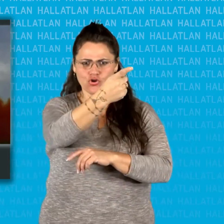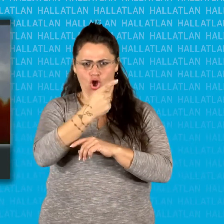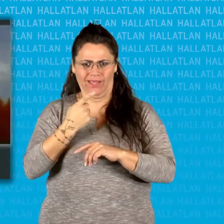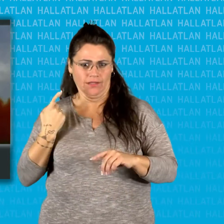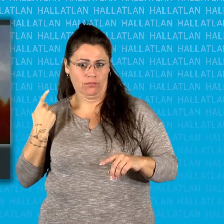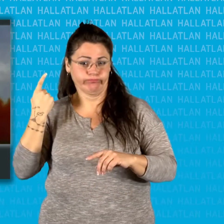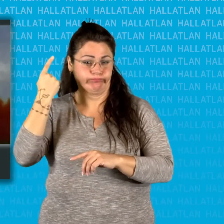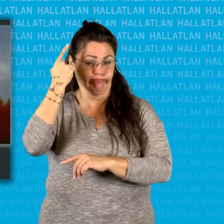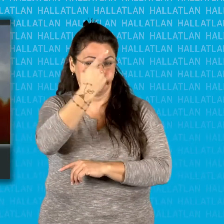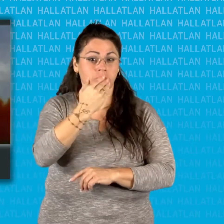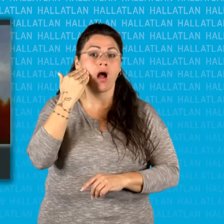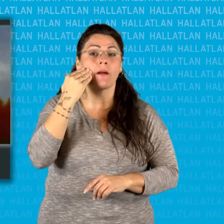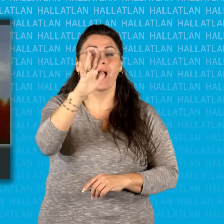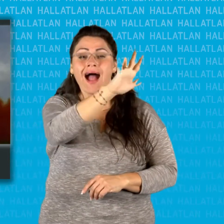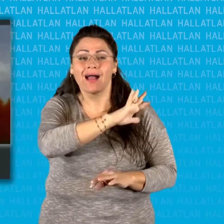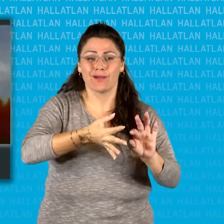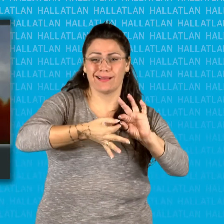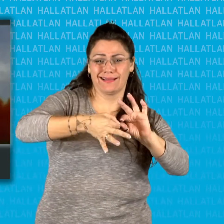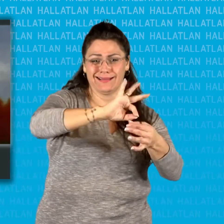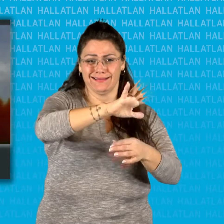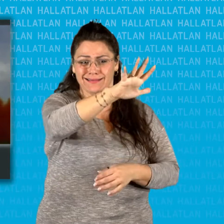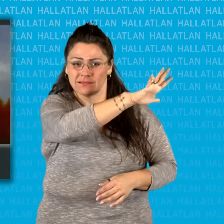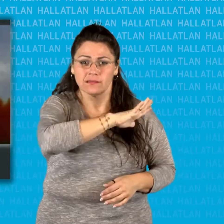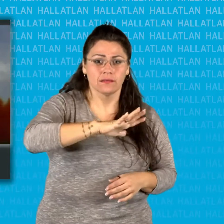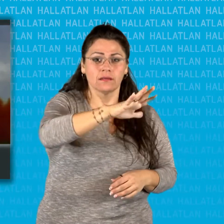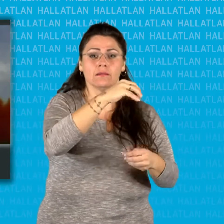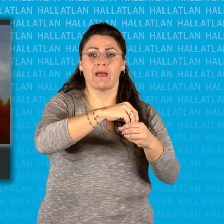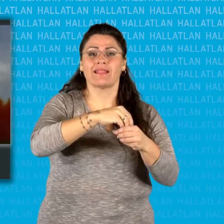Az egyik, hogy az USA teljes területét